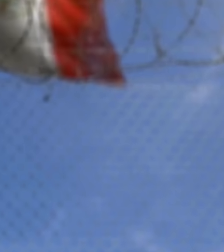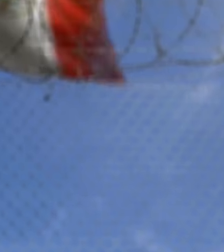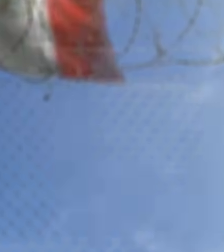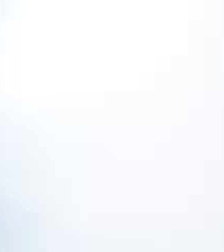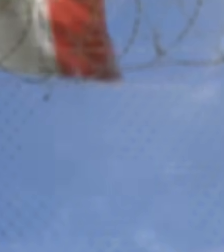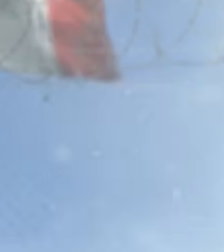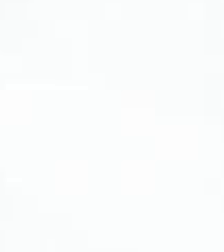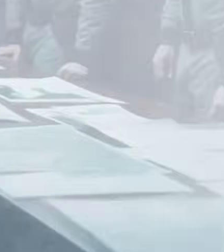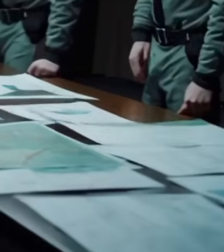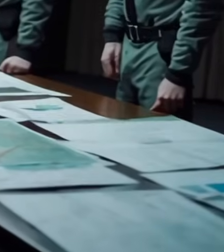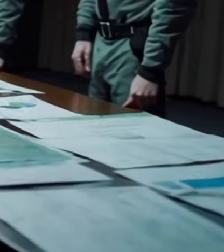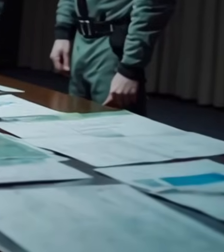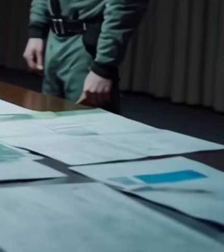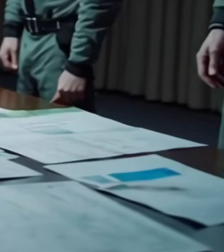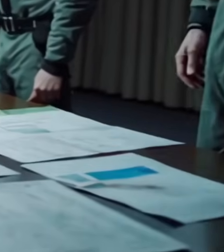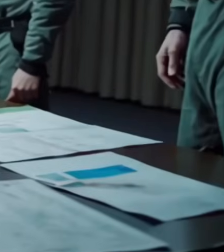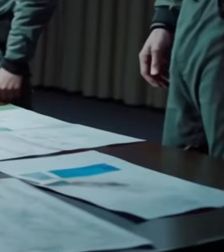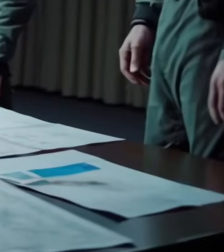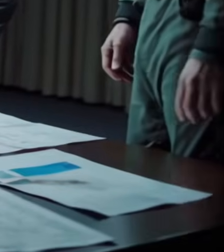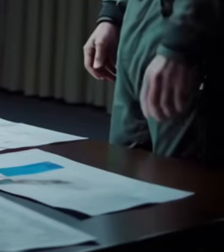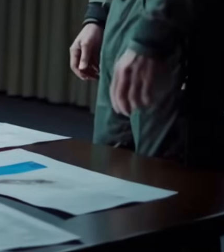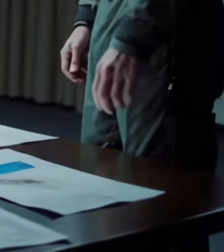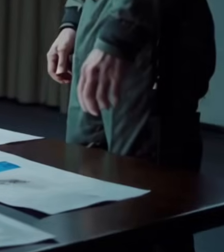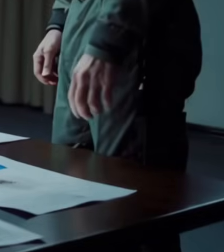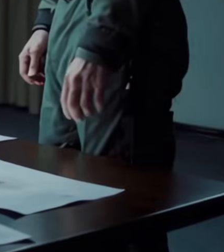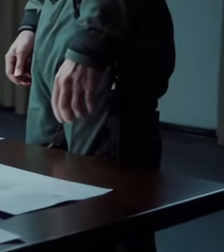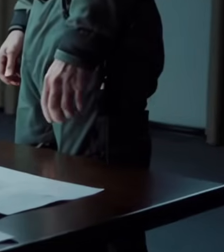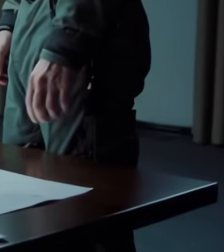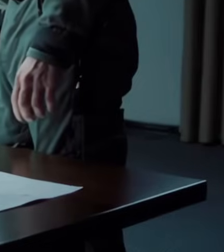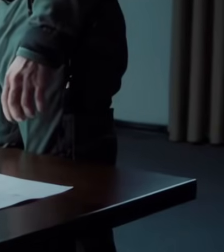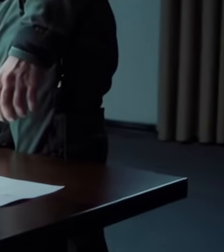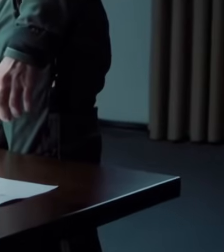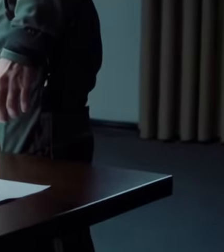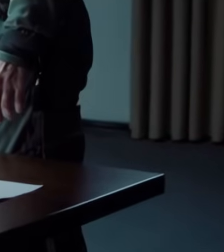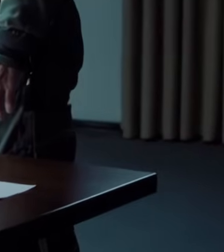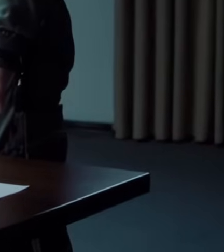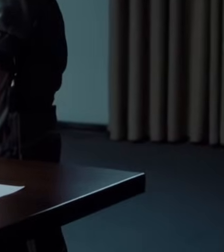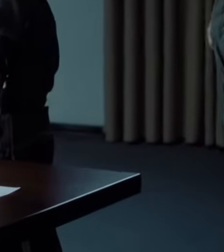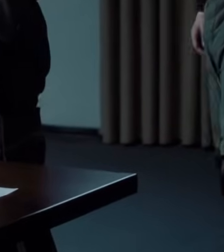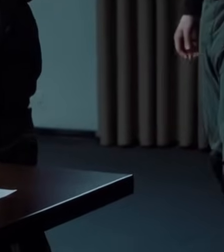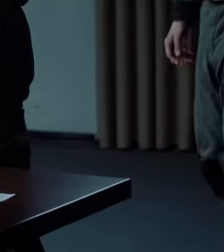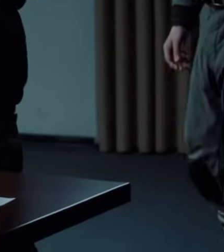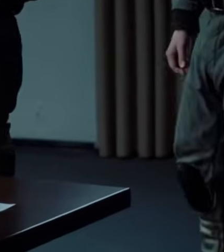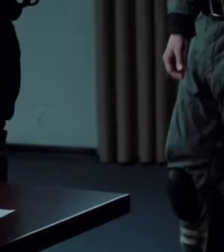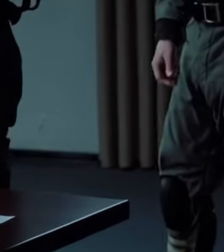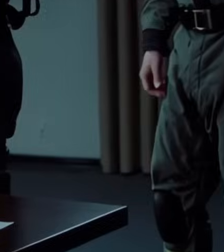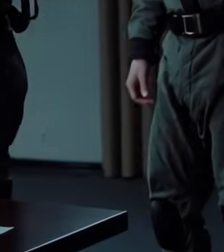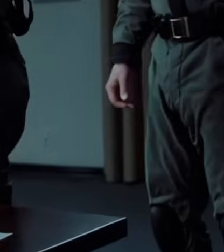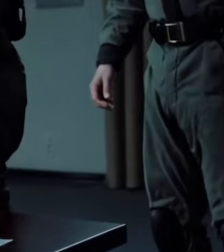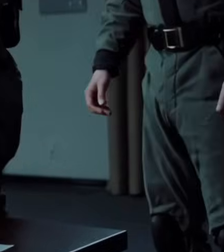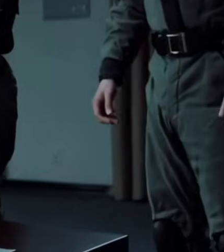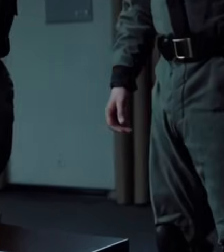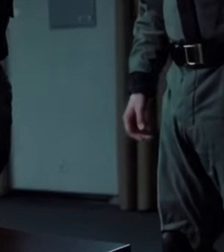arreglos con Guzmán que pertenece a la facción del cartel de Sinaloa denominada Los Chapitos de paso